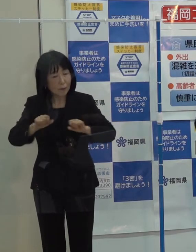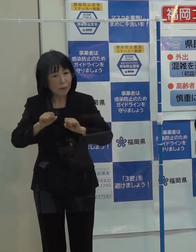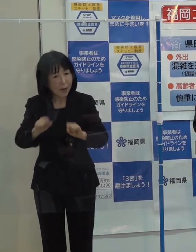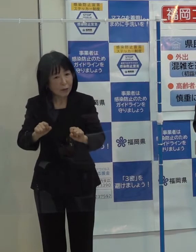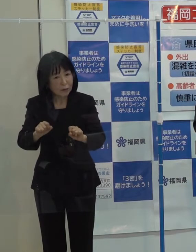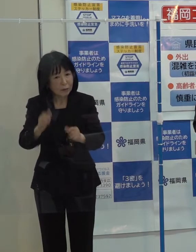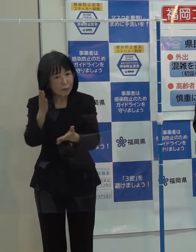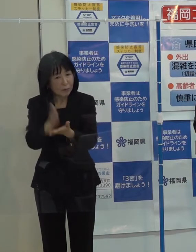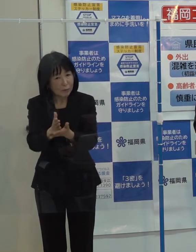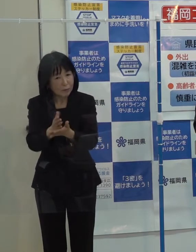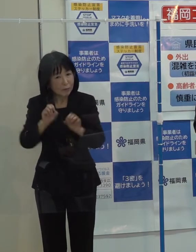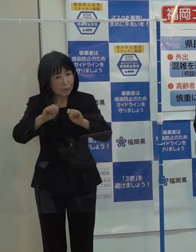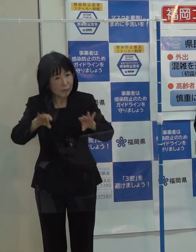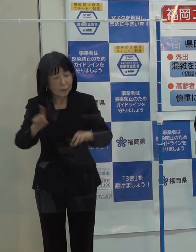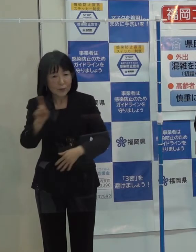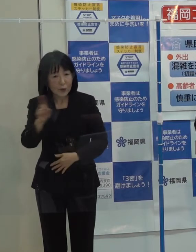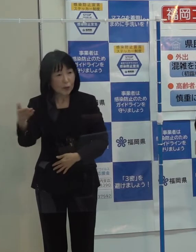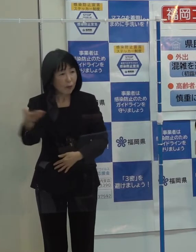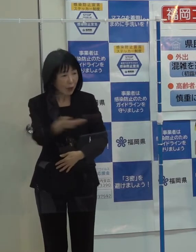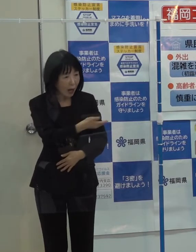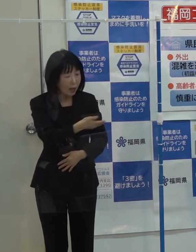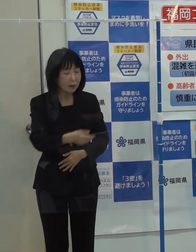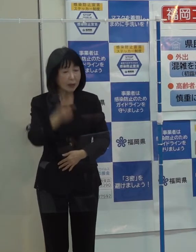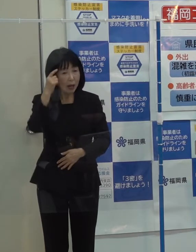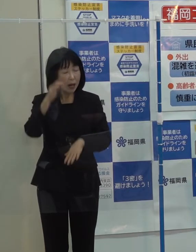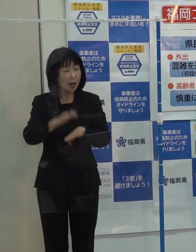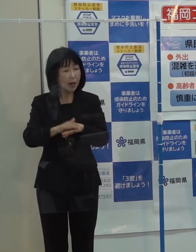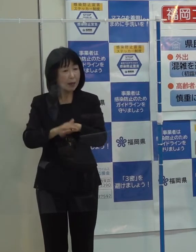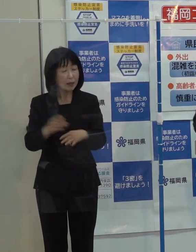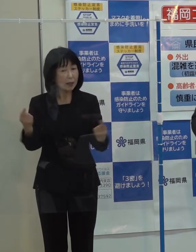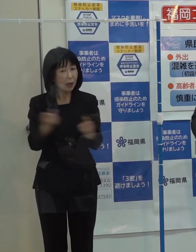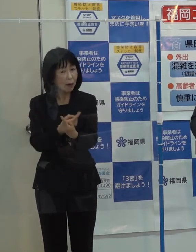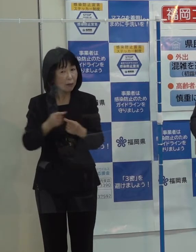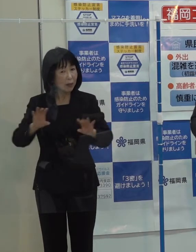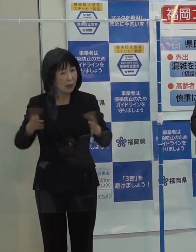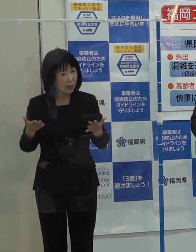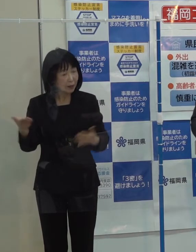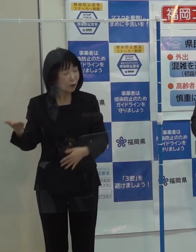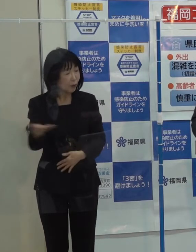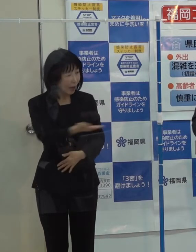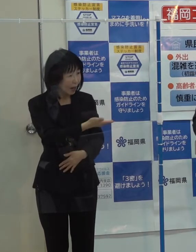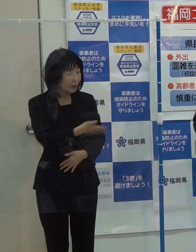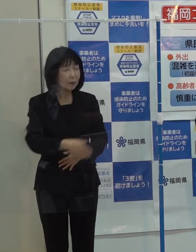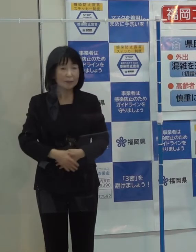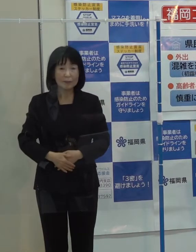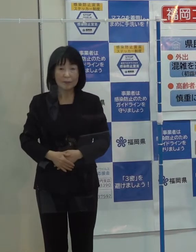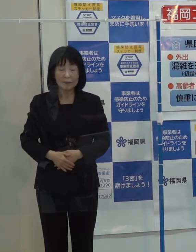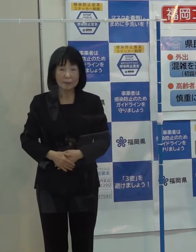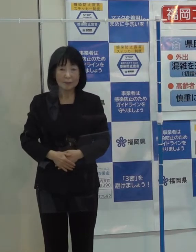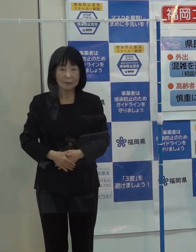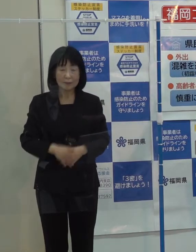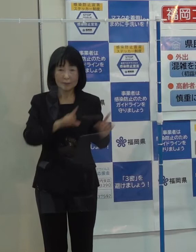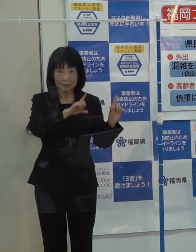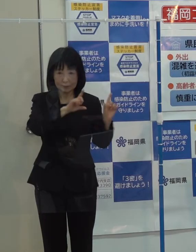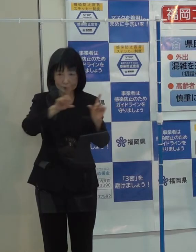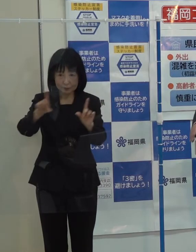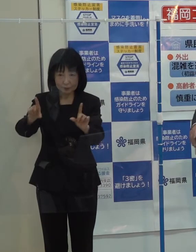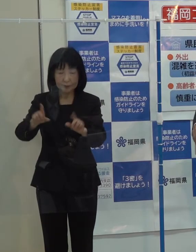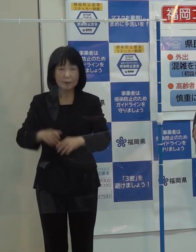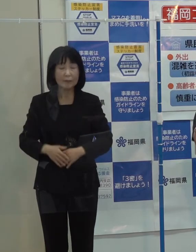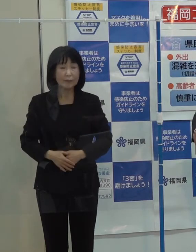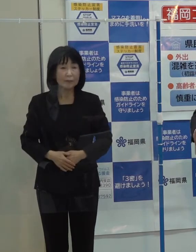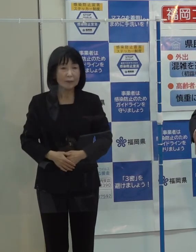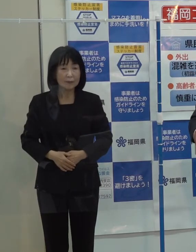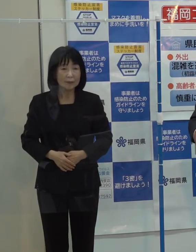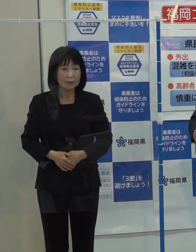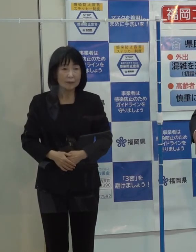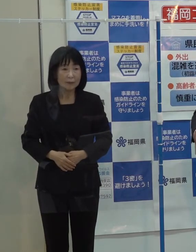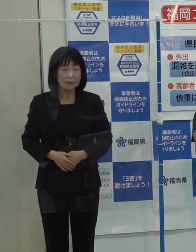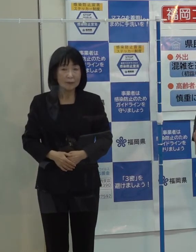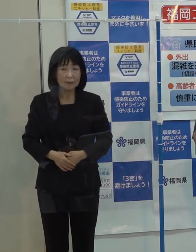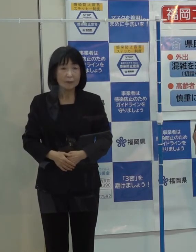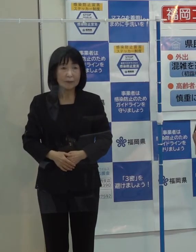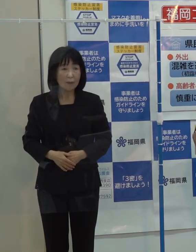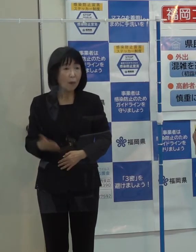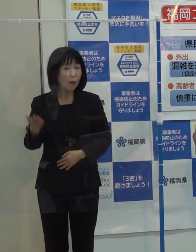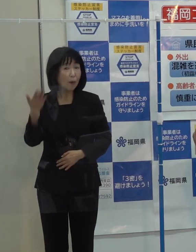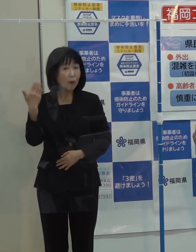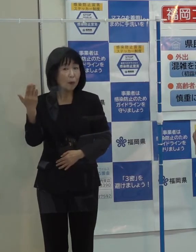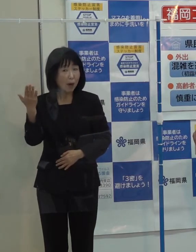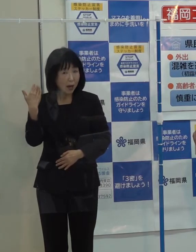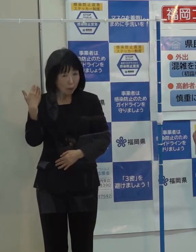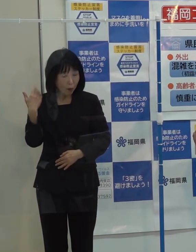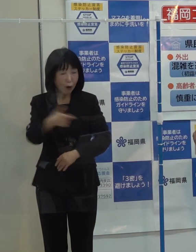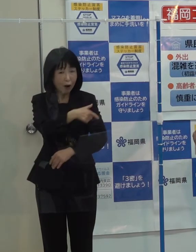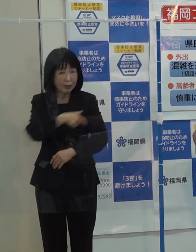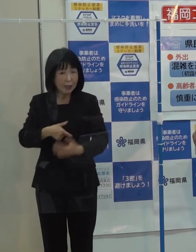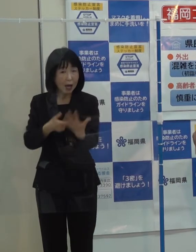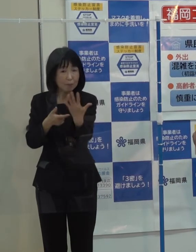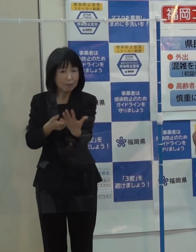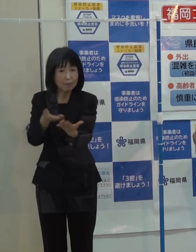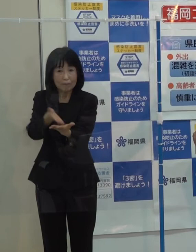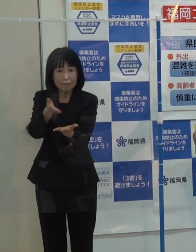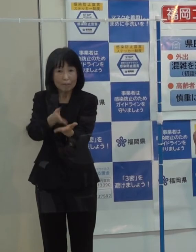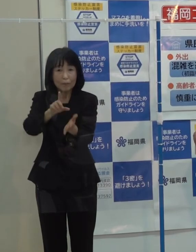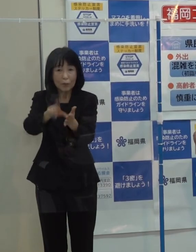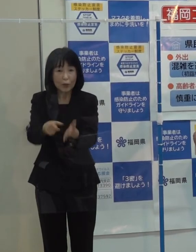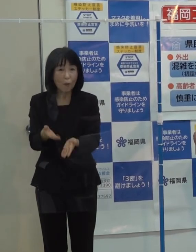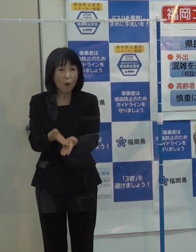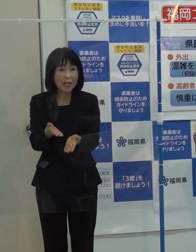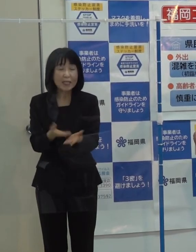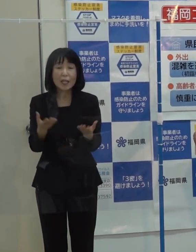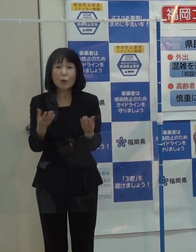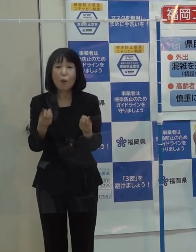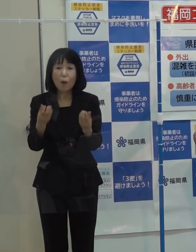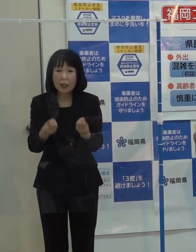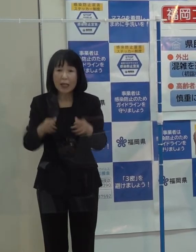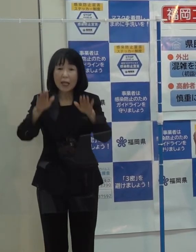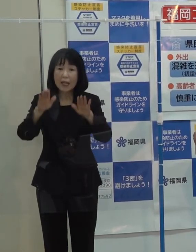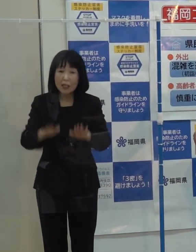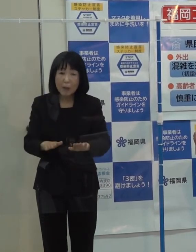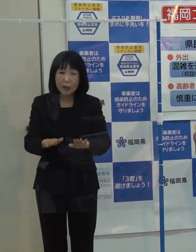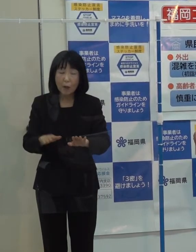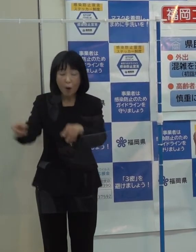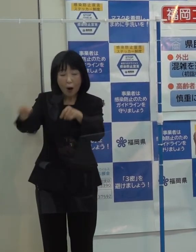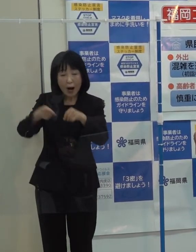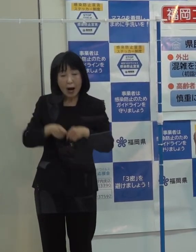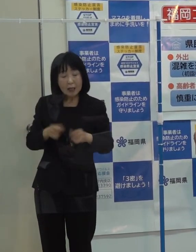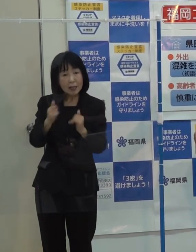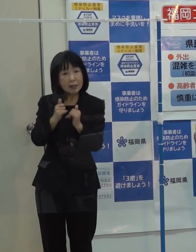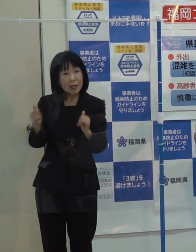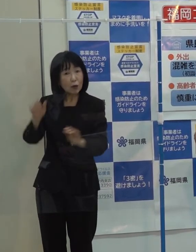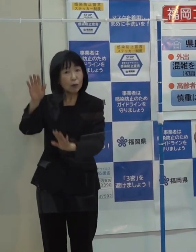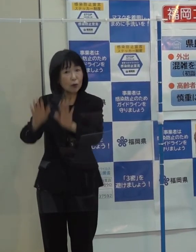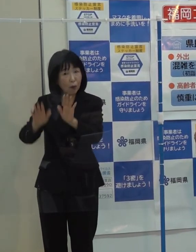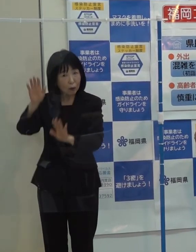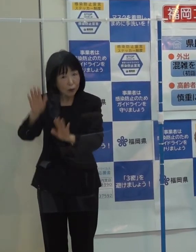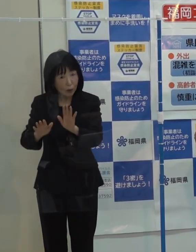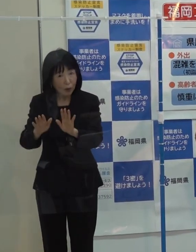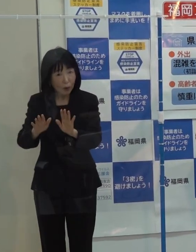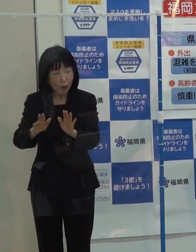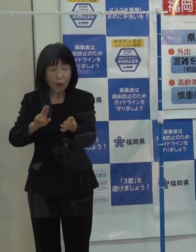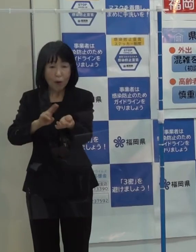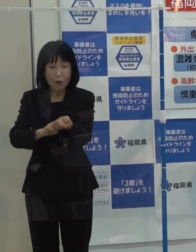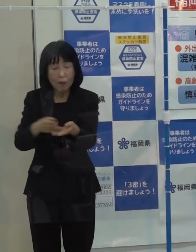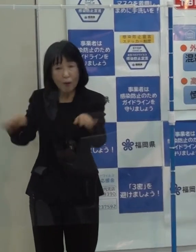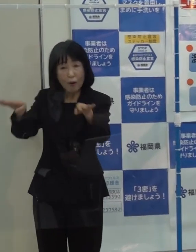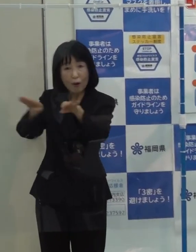（知事）基本的には この前も記者会見で申し上げましたが 今の感染状況と 医療提供体制の確保状況から見て